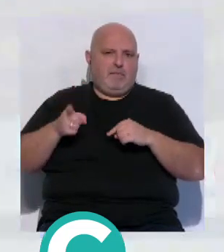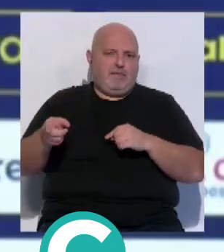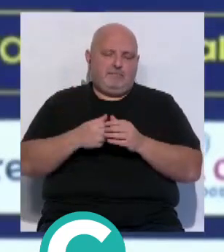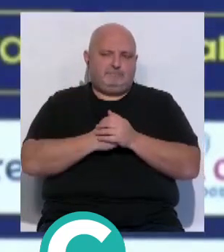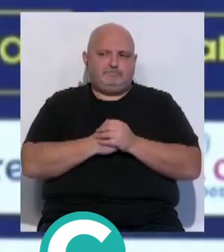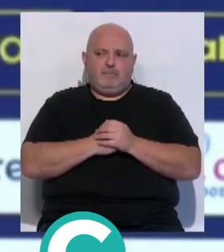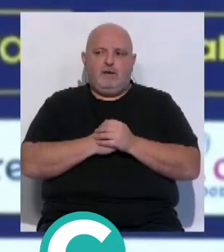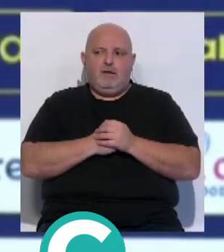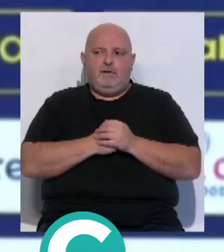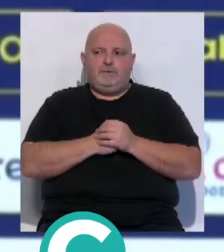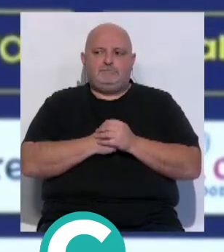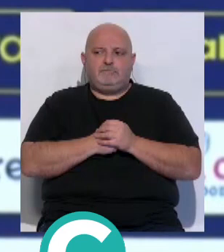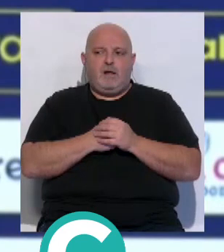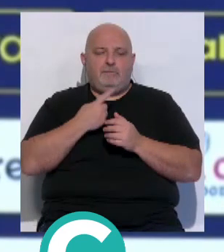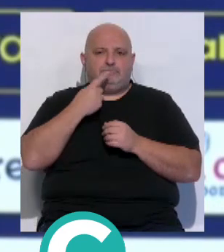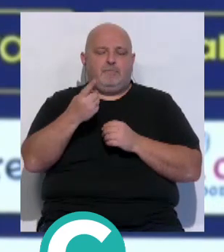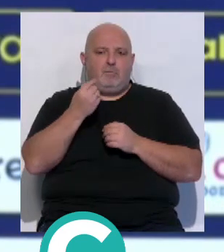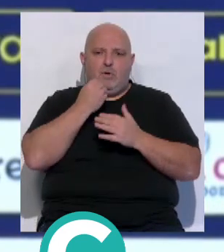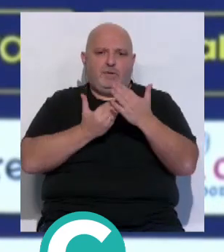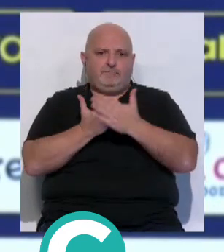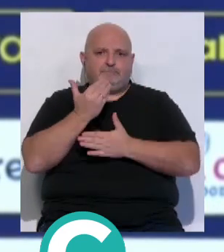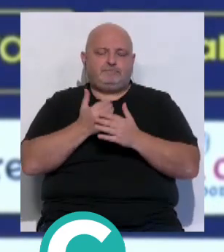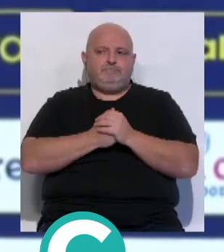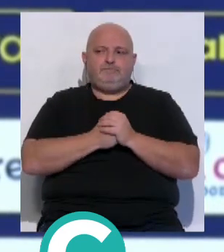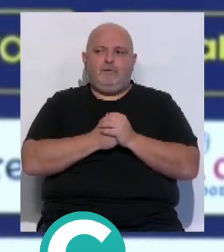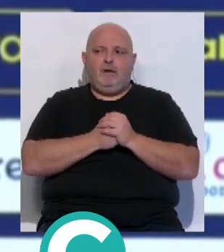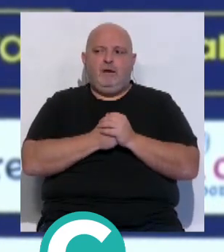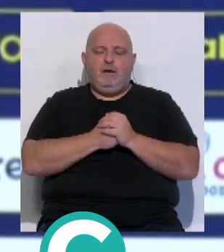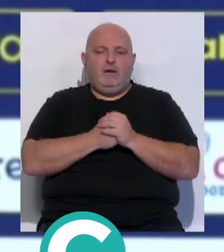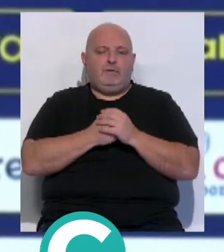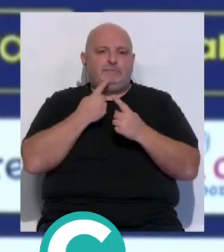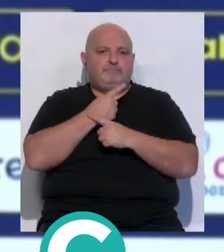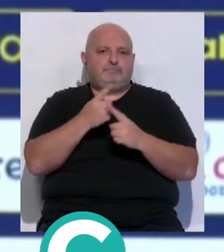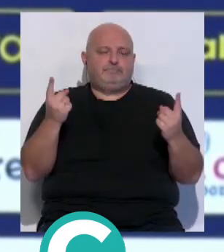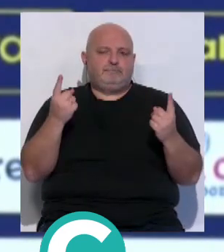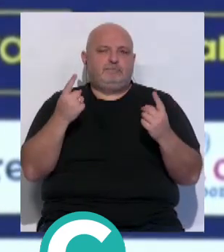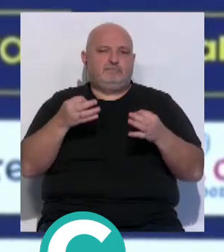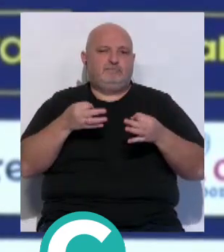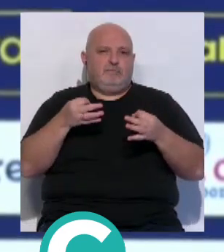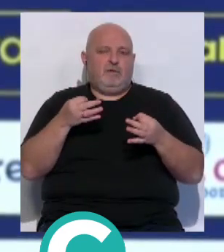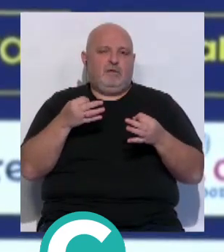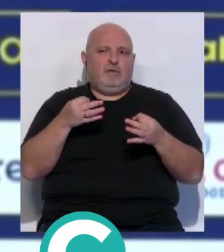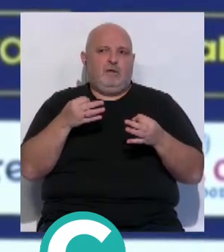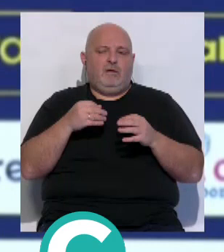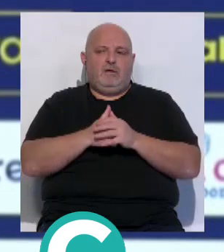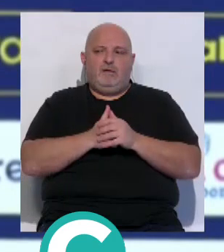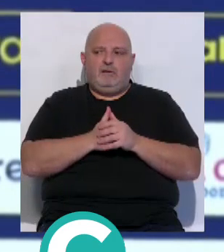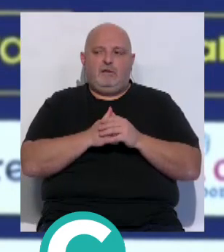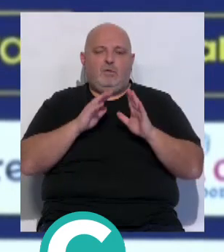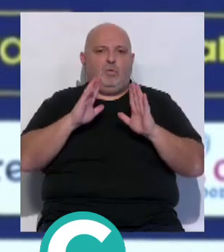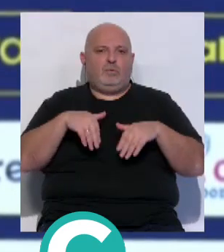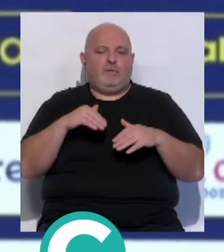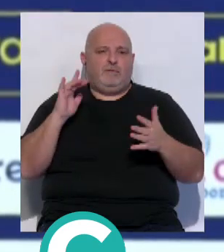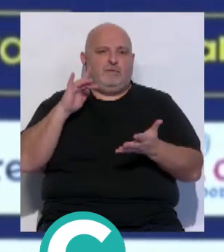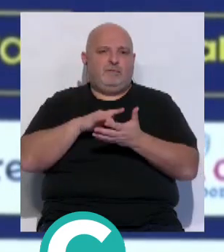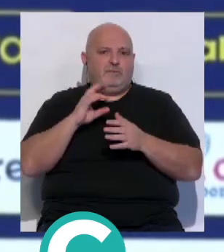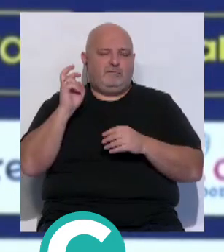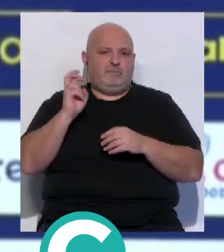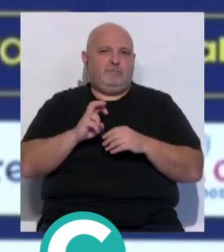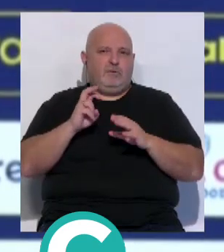bueno Primero que nada Buenos días nada como como saben la última vez que no vine fue porque